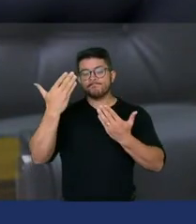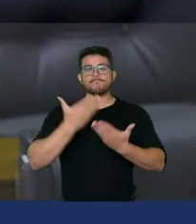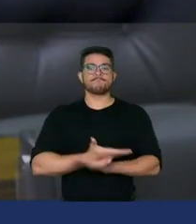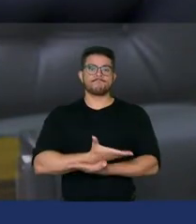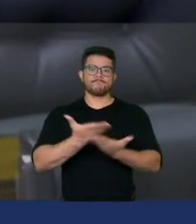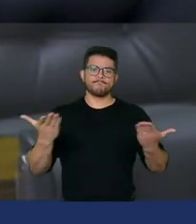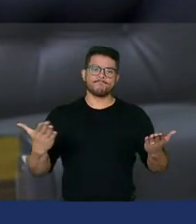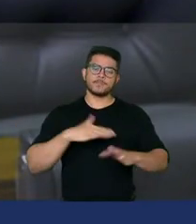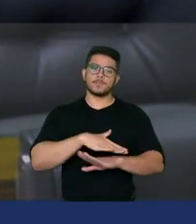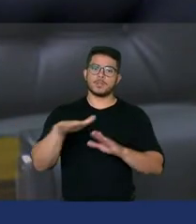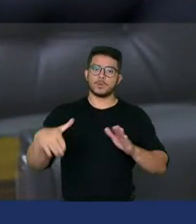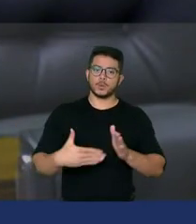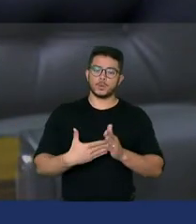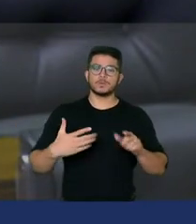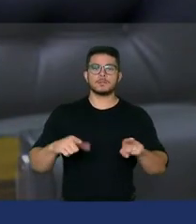A AO DEPUTADO ARTHUR LIRA PELO